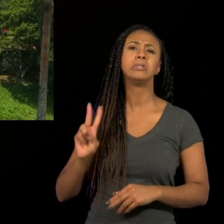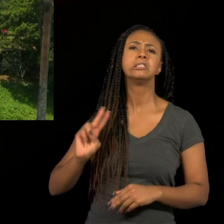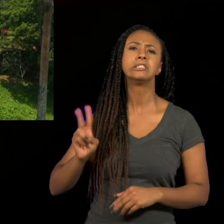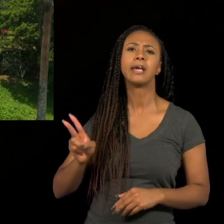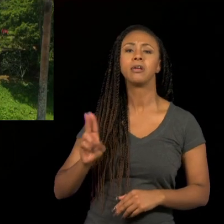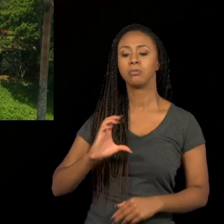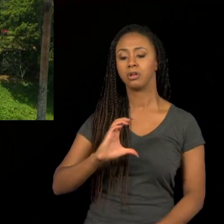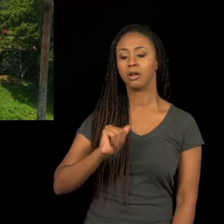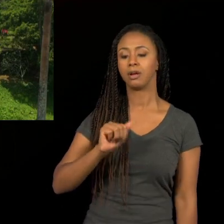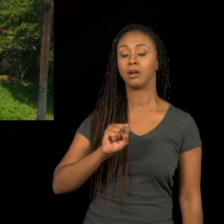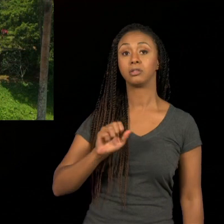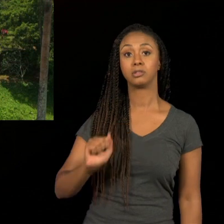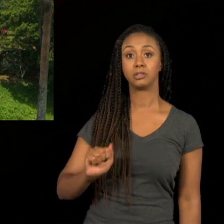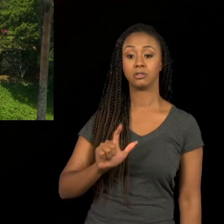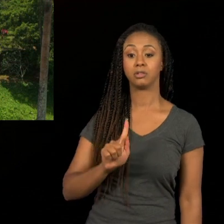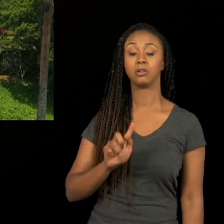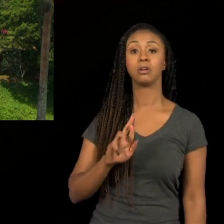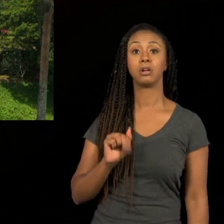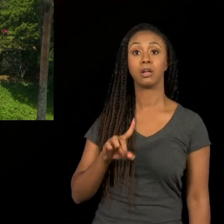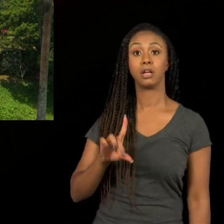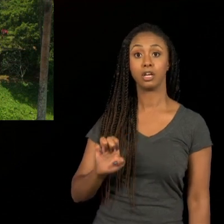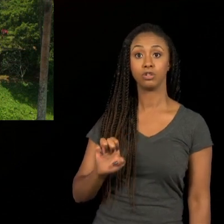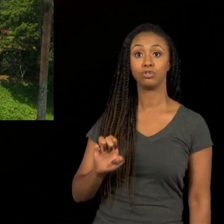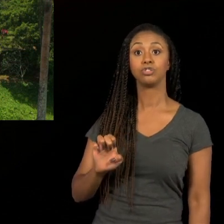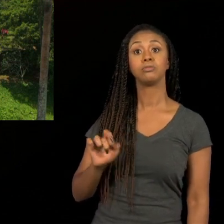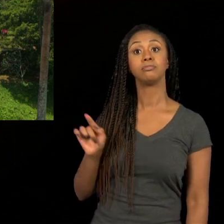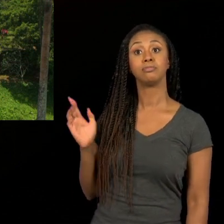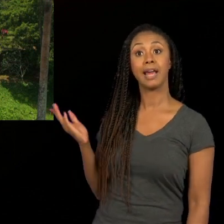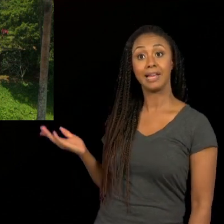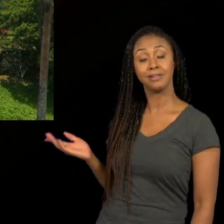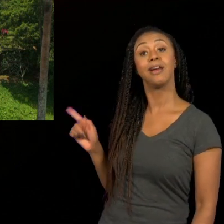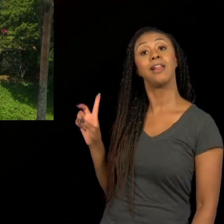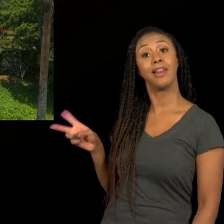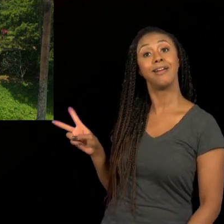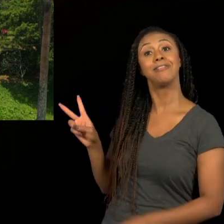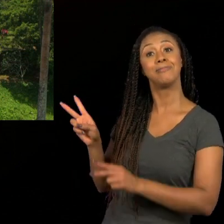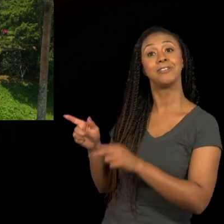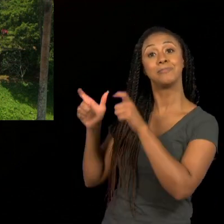CASE-GRANDE DE ENGENHO EM PERNAMBUCO, TÁ? COMO